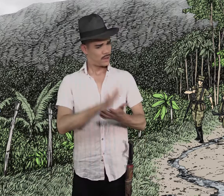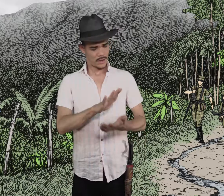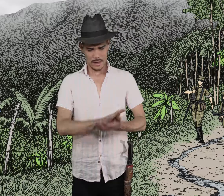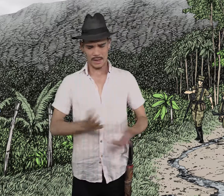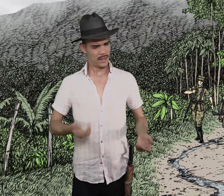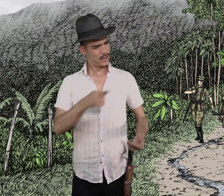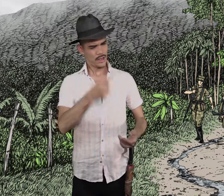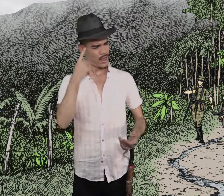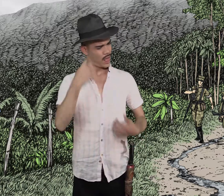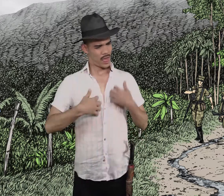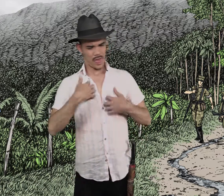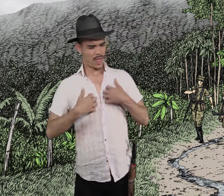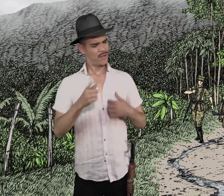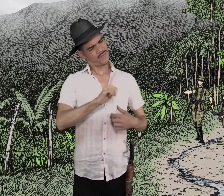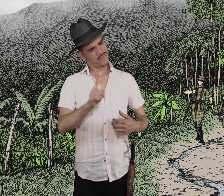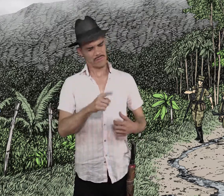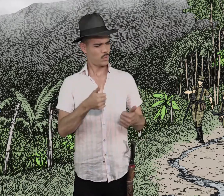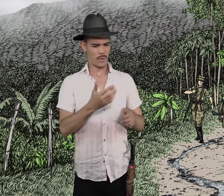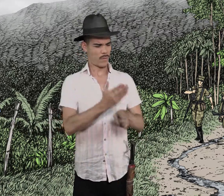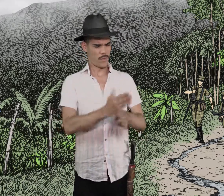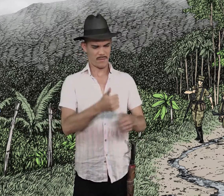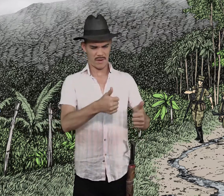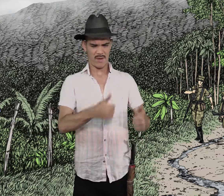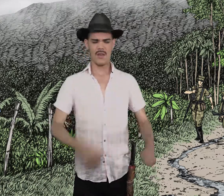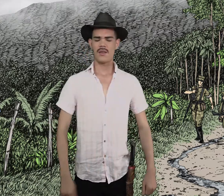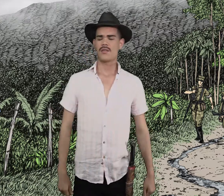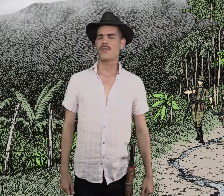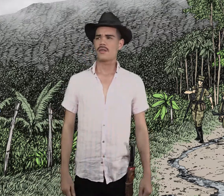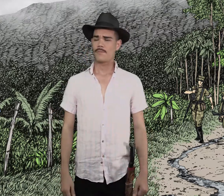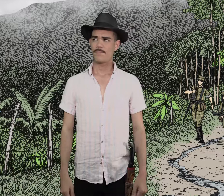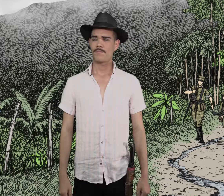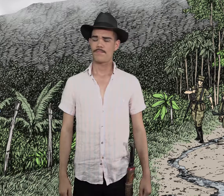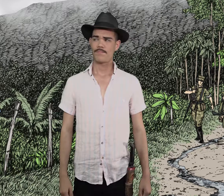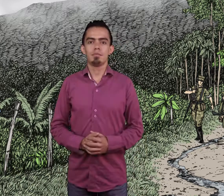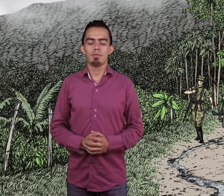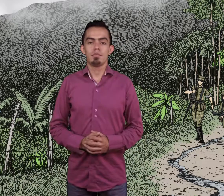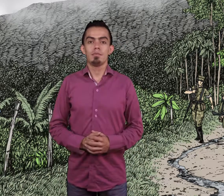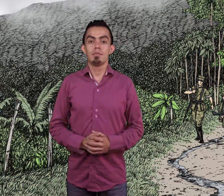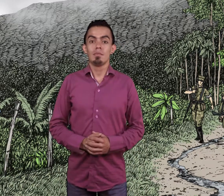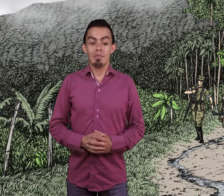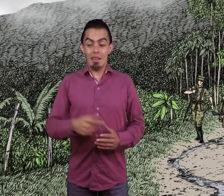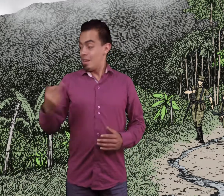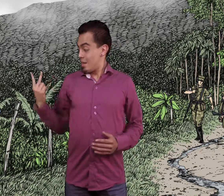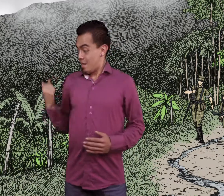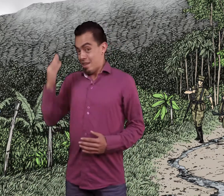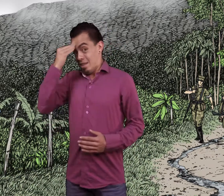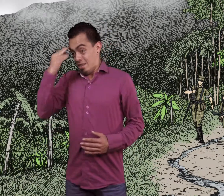Cuando Enrique y yo llegamos a la tienda había varias personas y